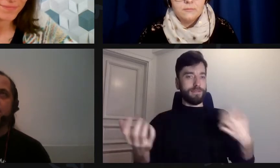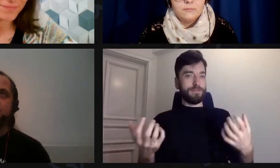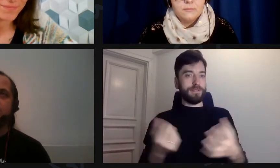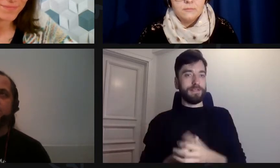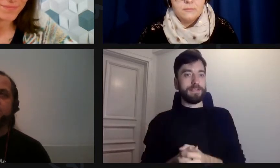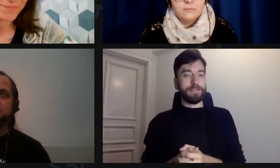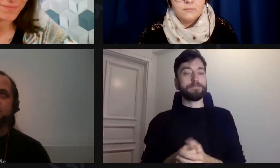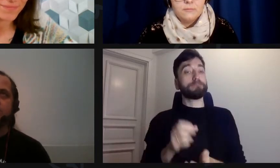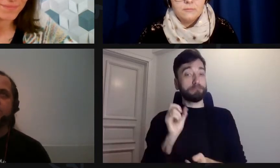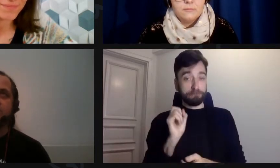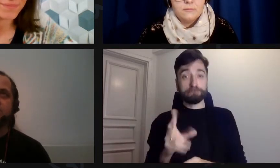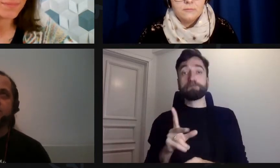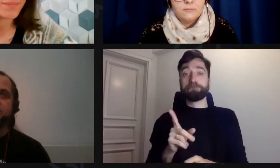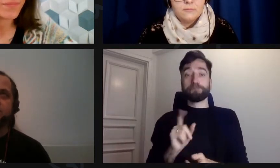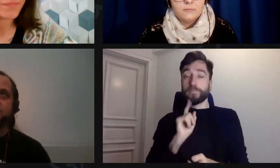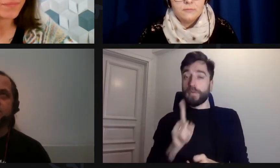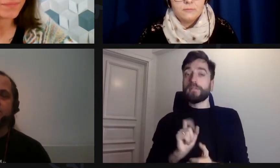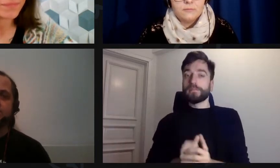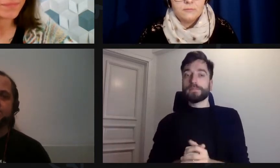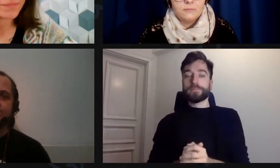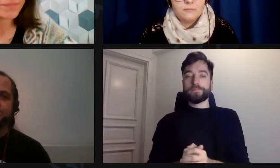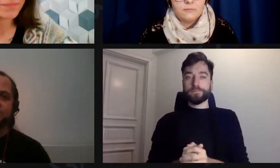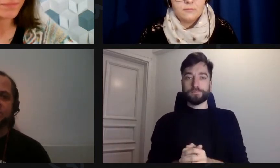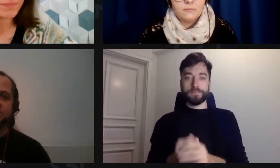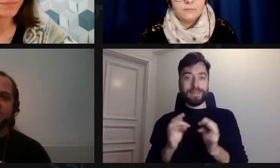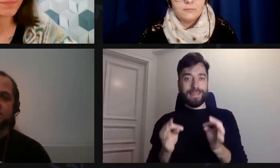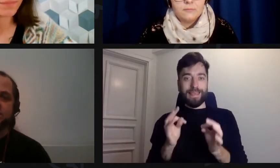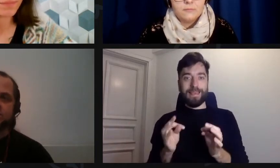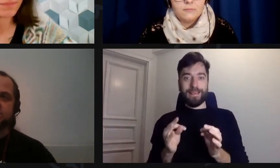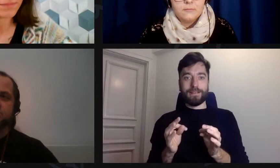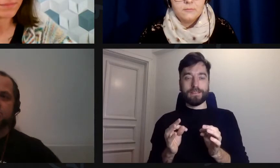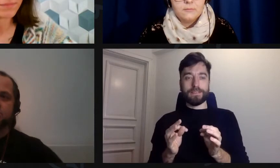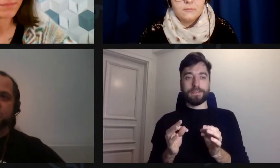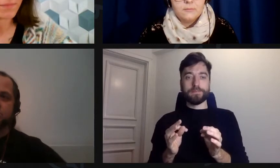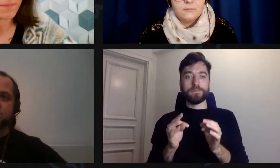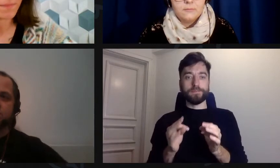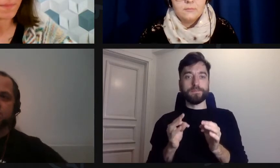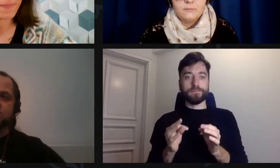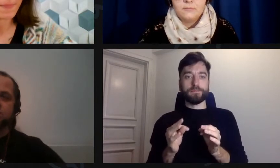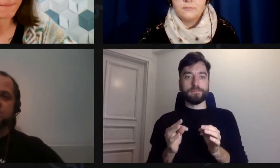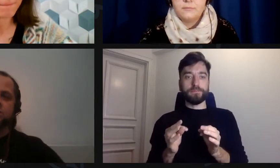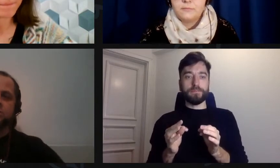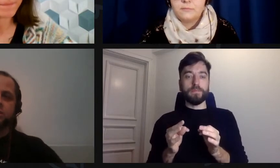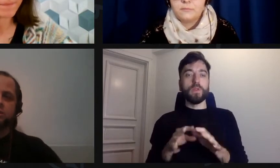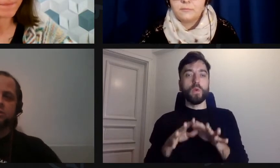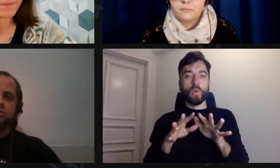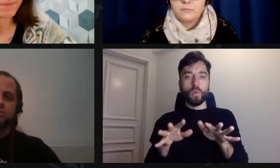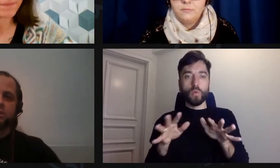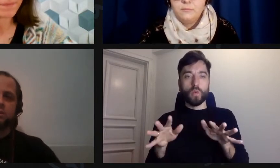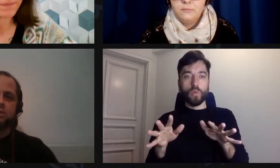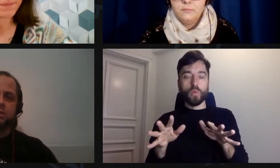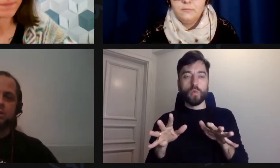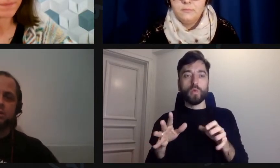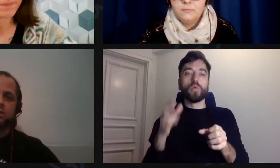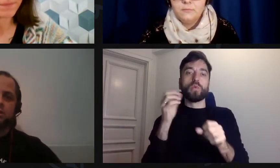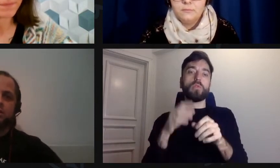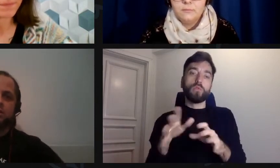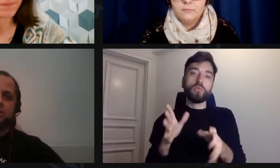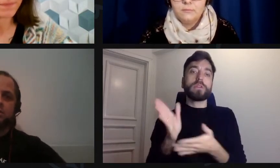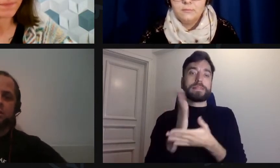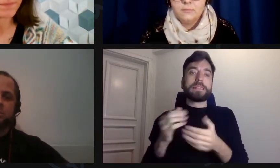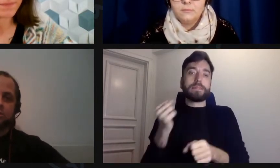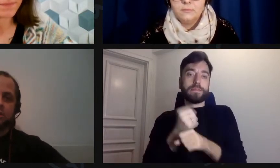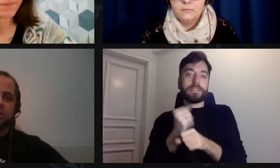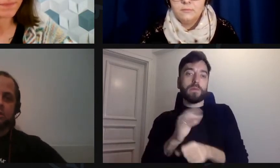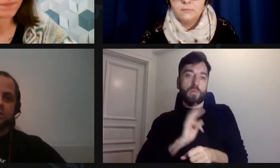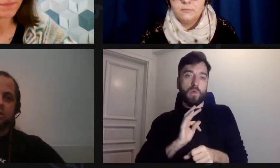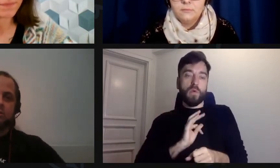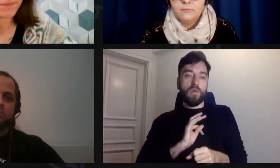Paweł- myślę, ze tak w tej chwili jest tak, że duża cześć pracy to są zajęcia takie pozalekcyjne,